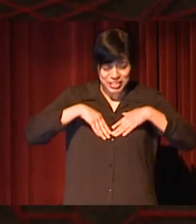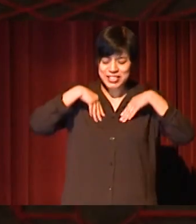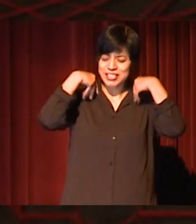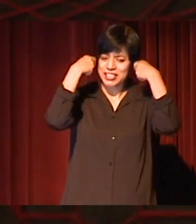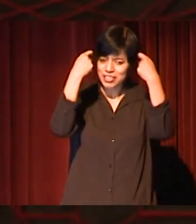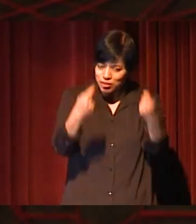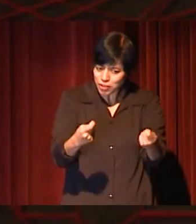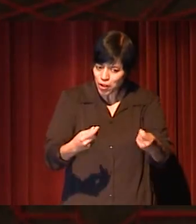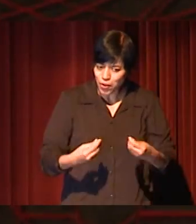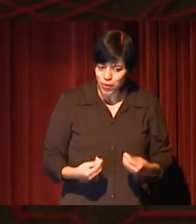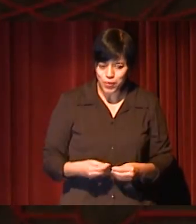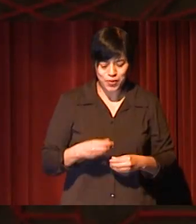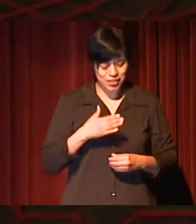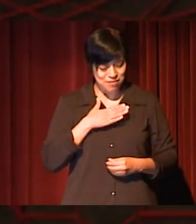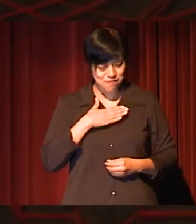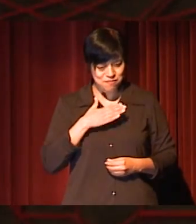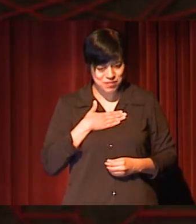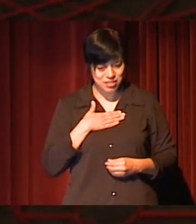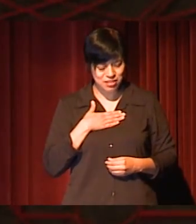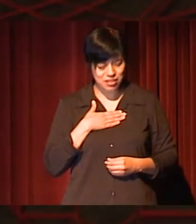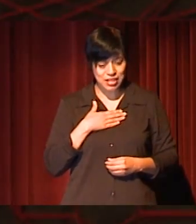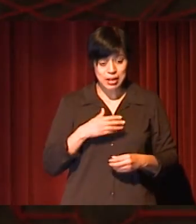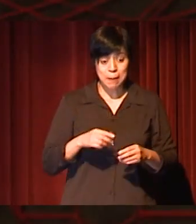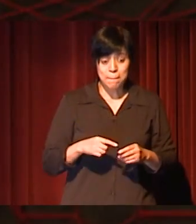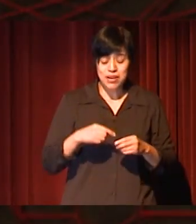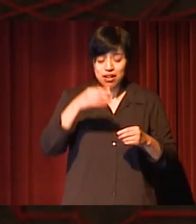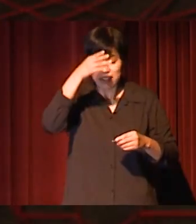para que ellos aprendieran ese tema crucial de por vida.